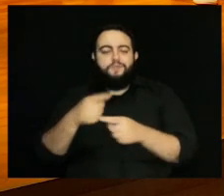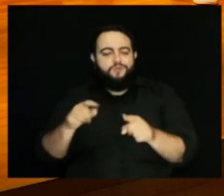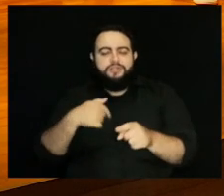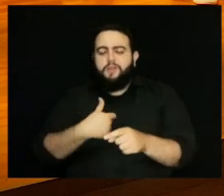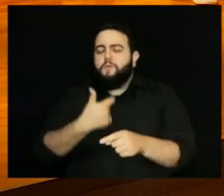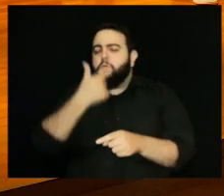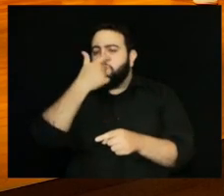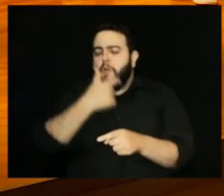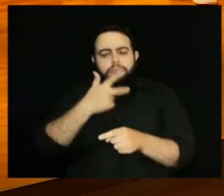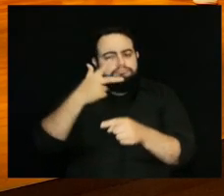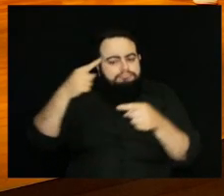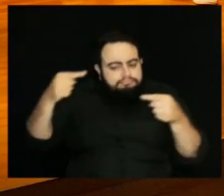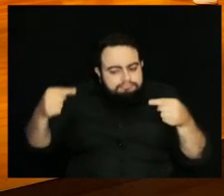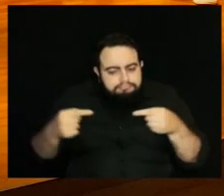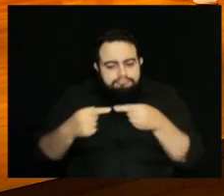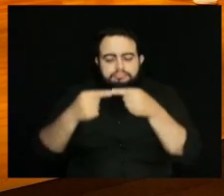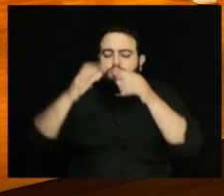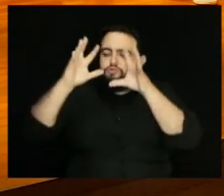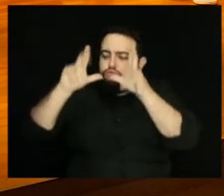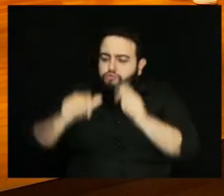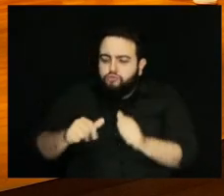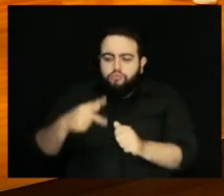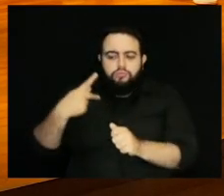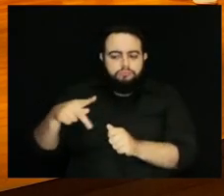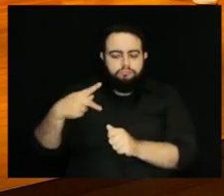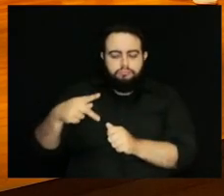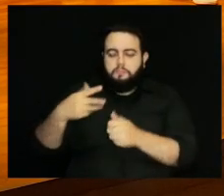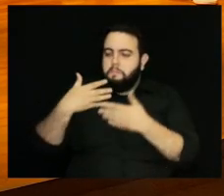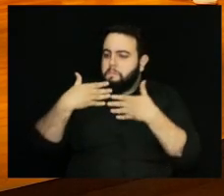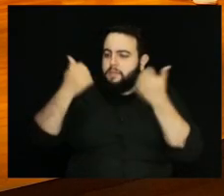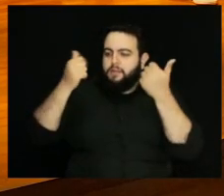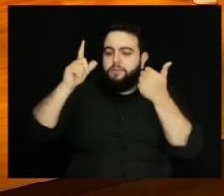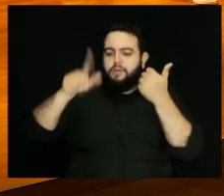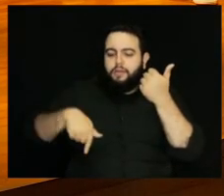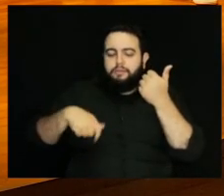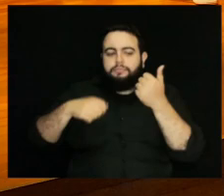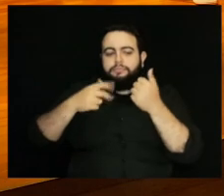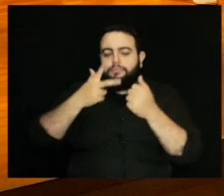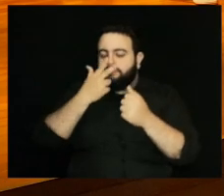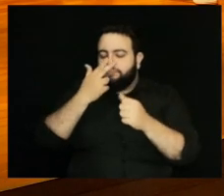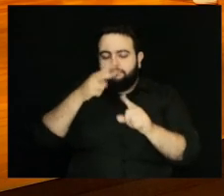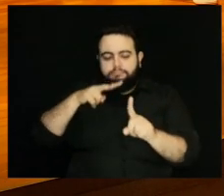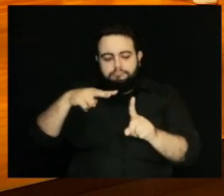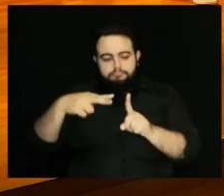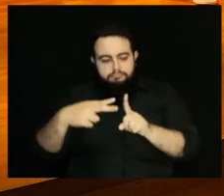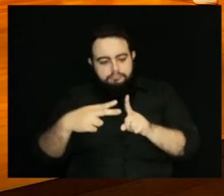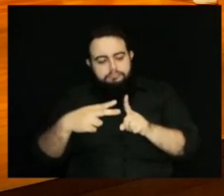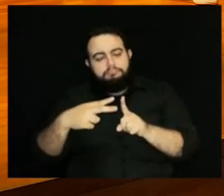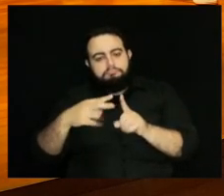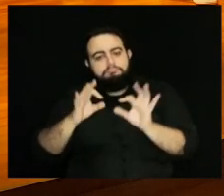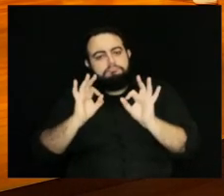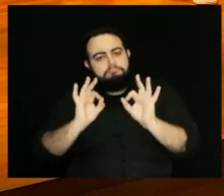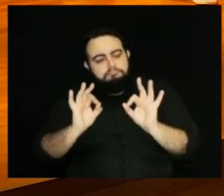tudo o que o Nei tem de melhor, que é uma visão absolutamente lúcida, ácida e cética